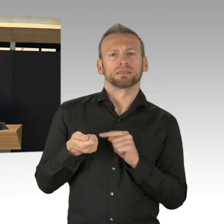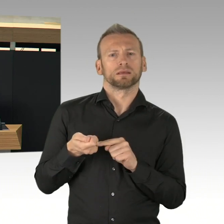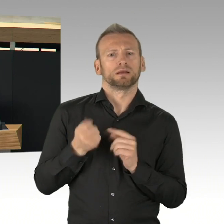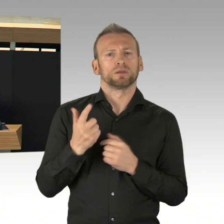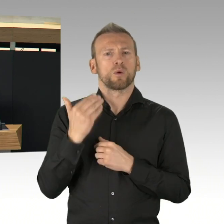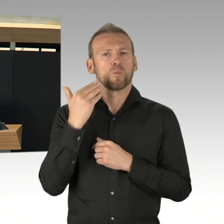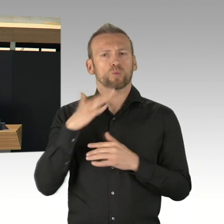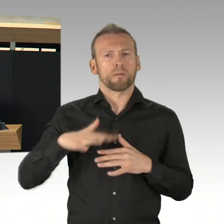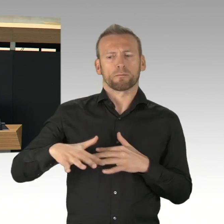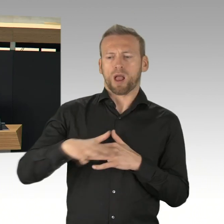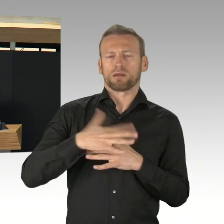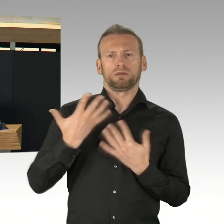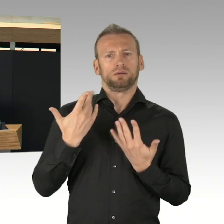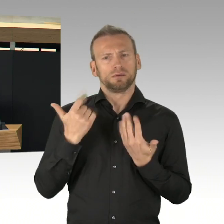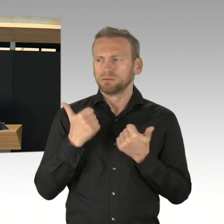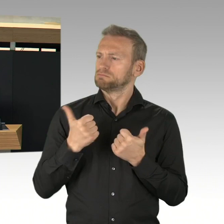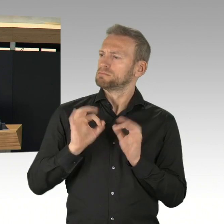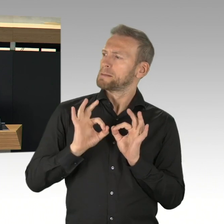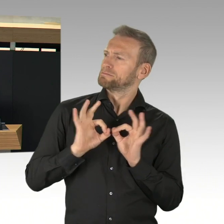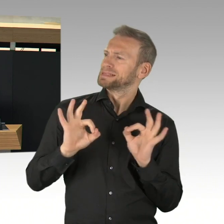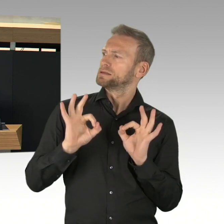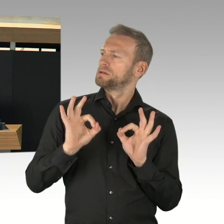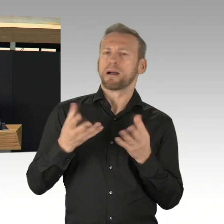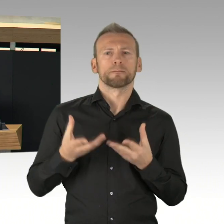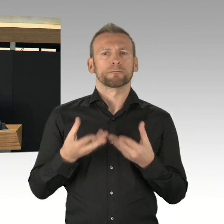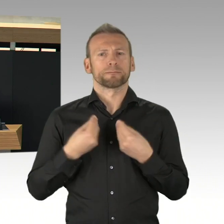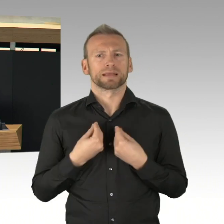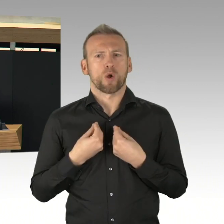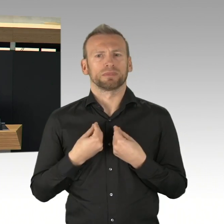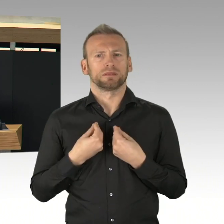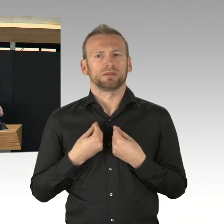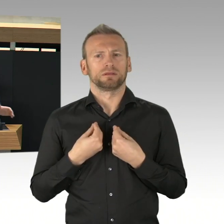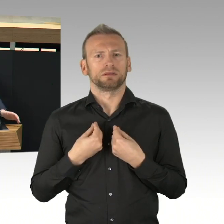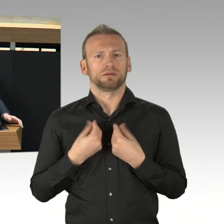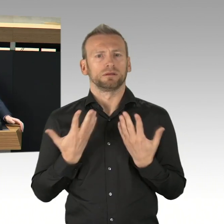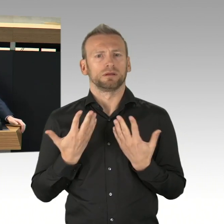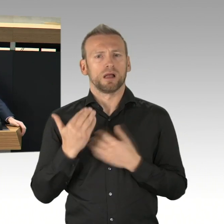Das hätte sich niemand vor drei Jahren in dieser Stadt vorstellen können, dass das passiert, meine Damen und Herren.